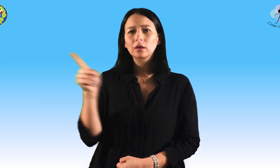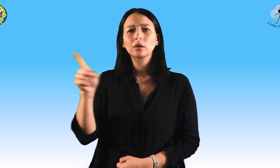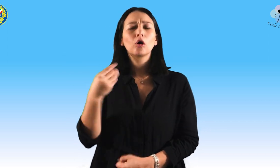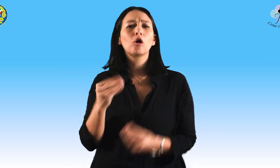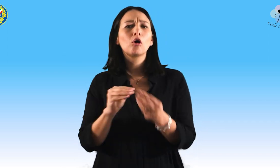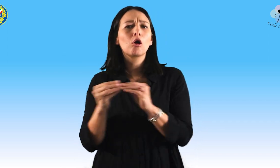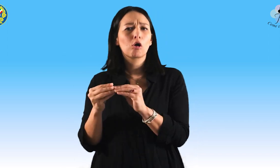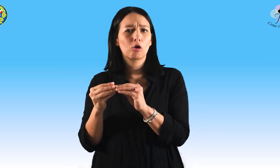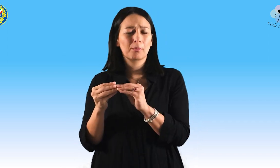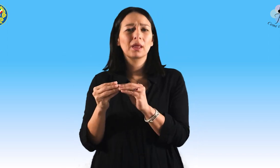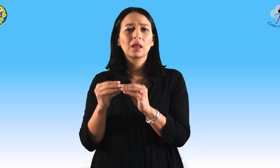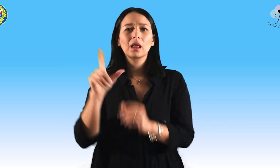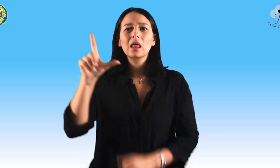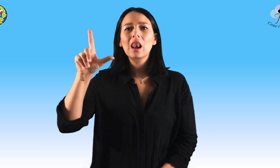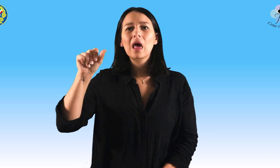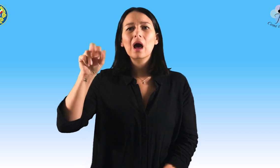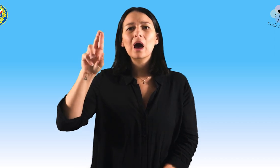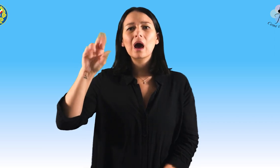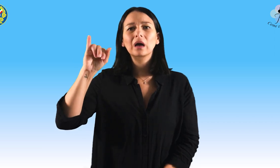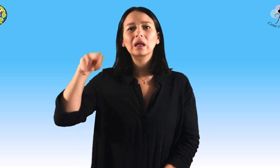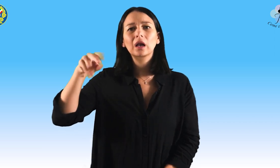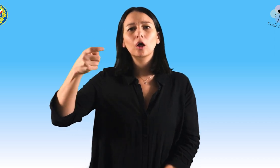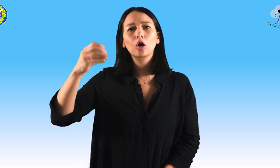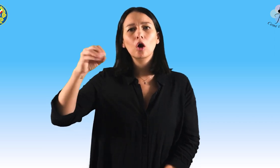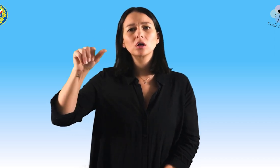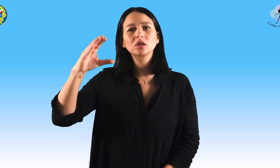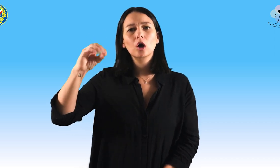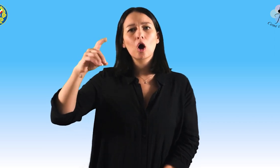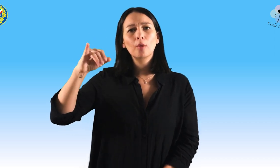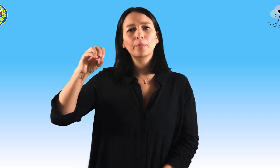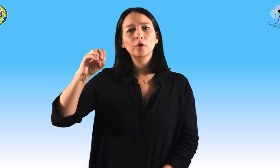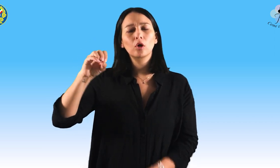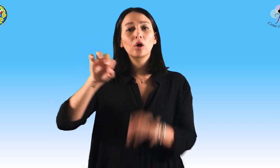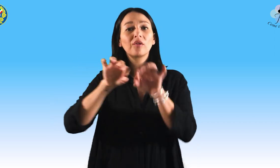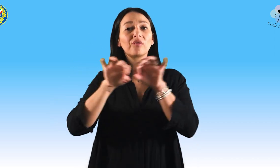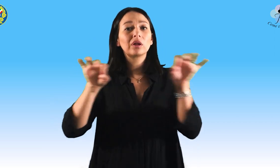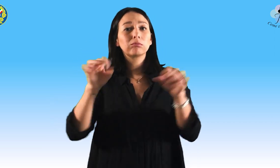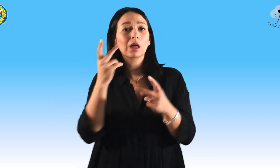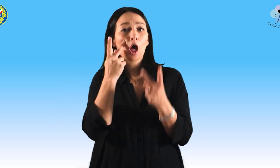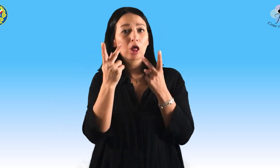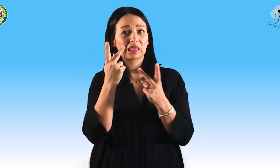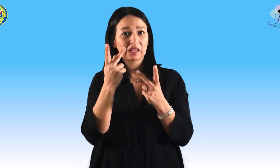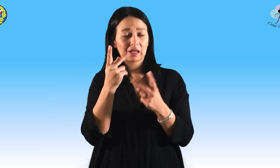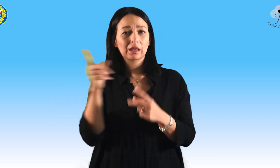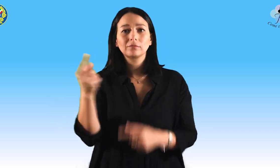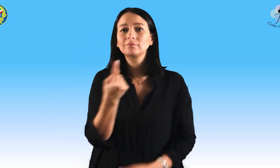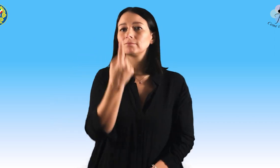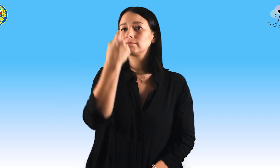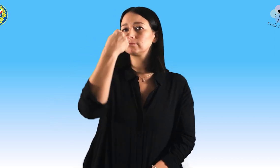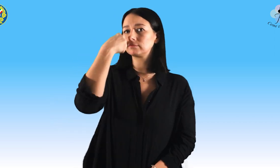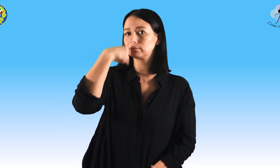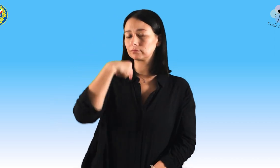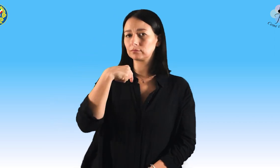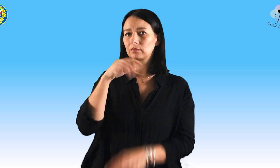Si tratta di una metodica diagnostica che si esegue introducendo un laringoscopio a fibre ottiche attraverso le cavità nasali;